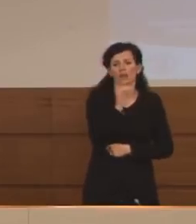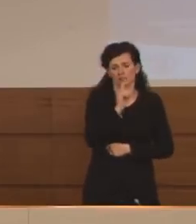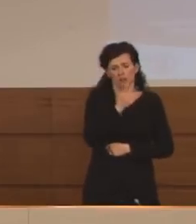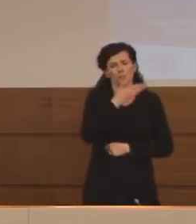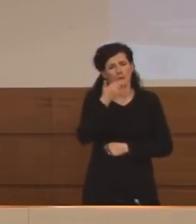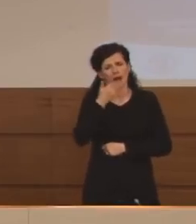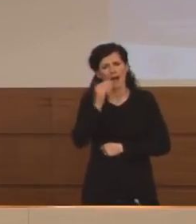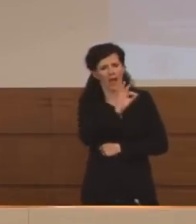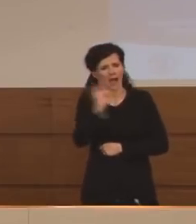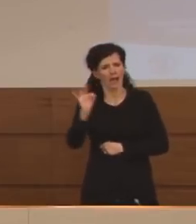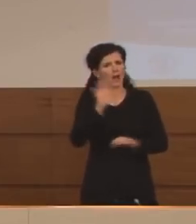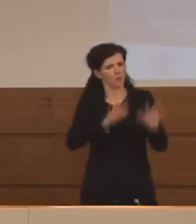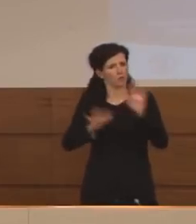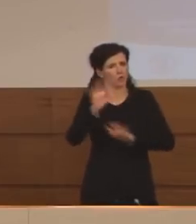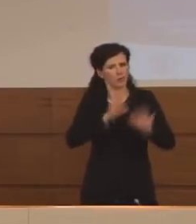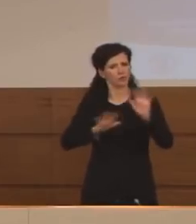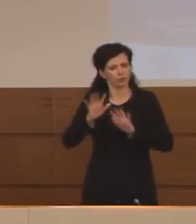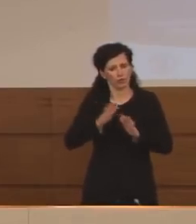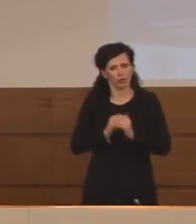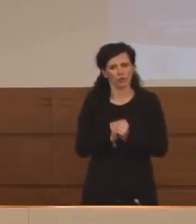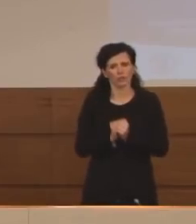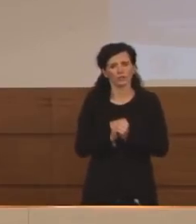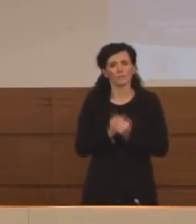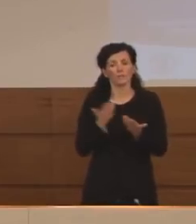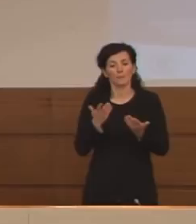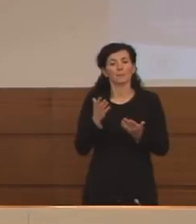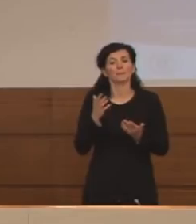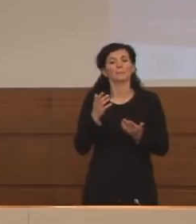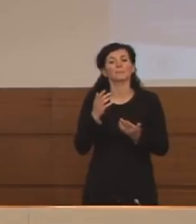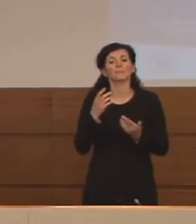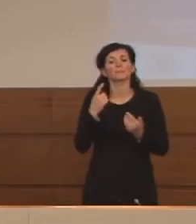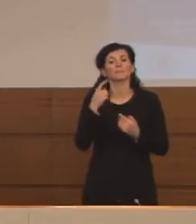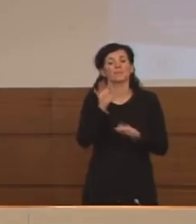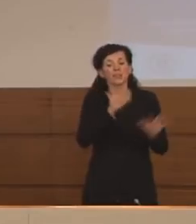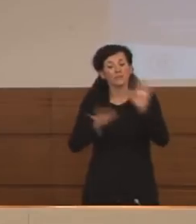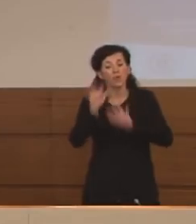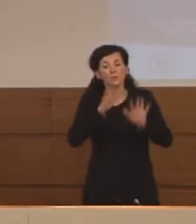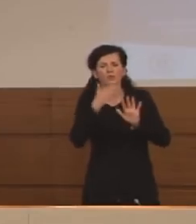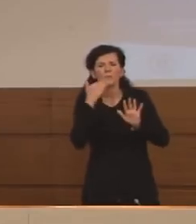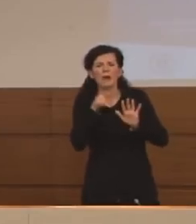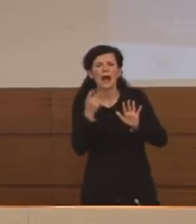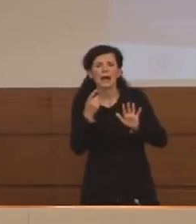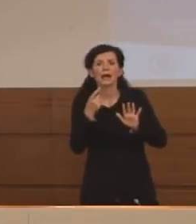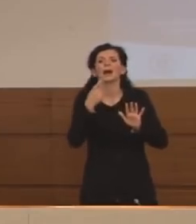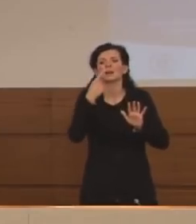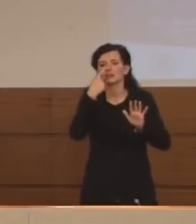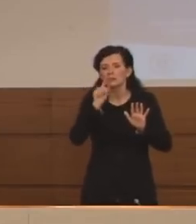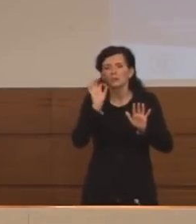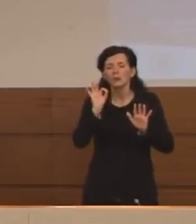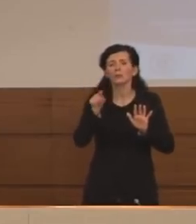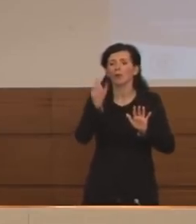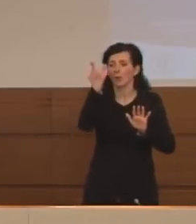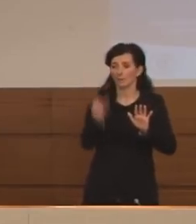Una di queste riguarda il periodo per cui una persona resta contagiosa.